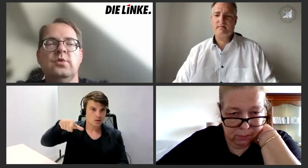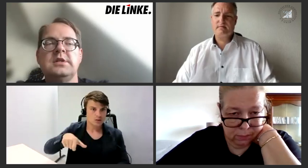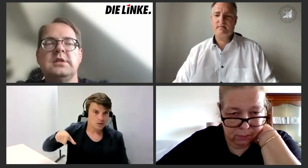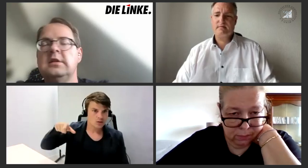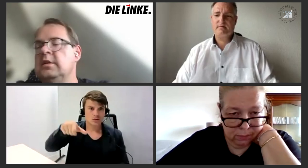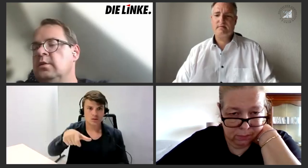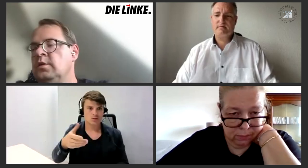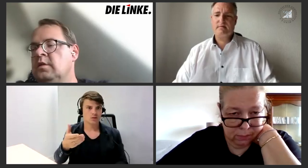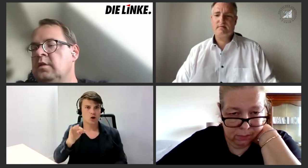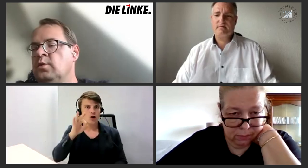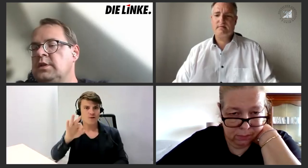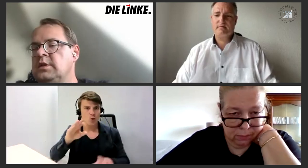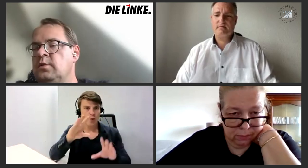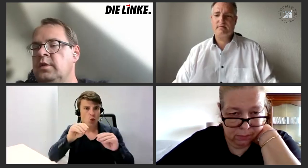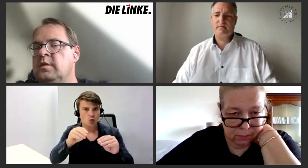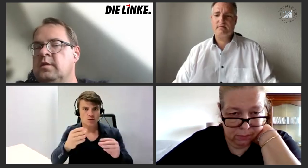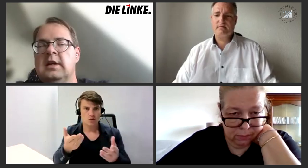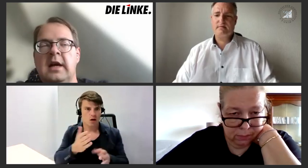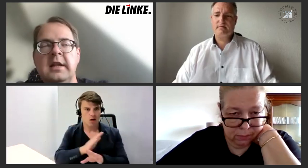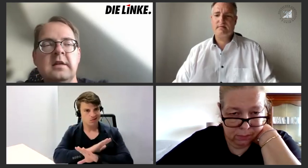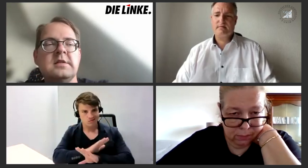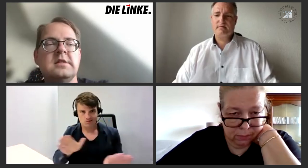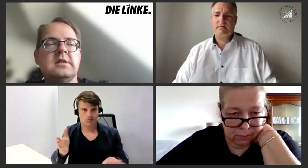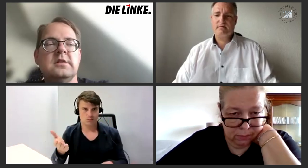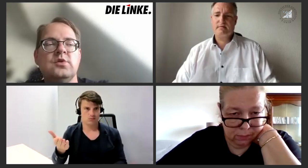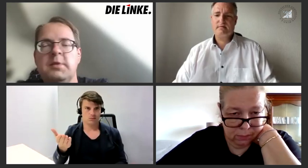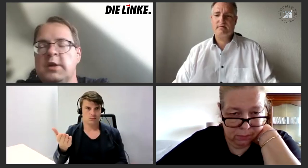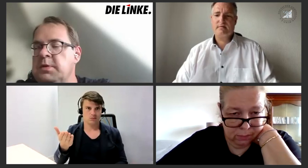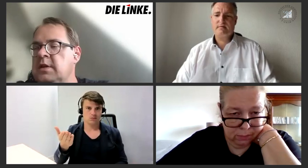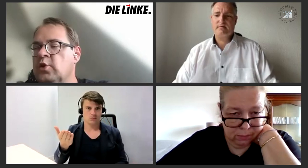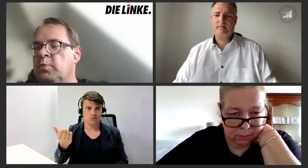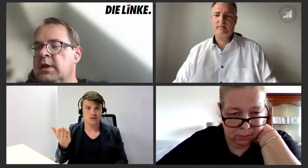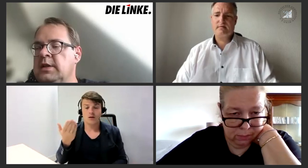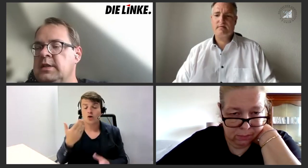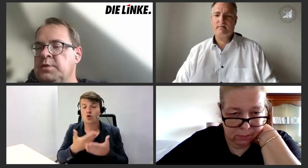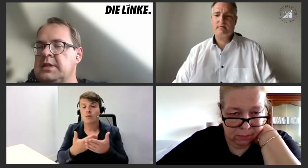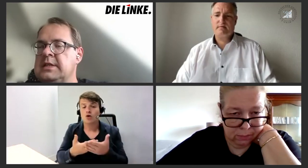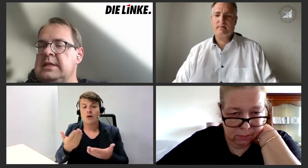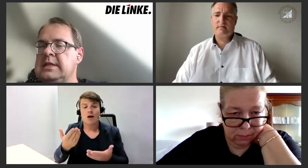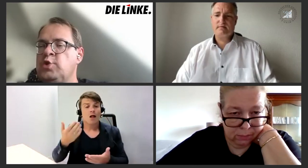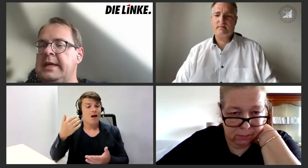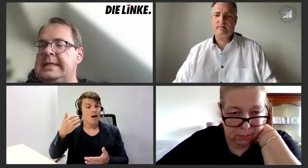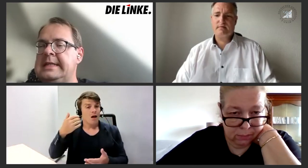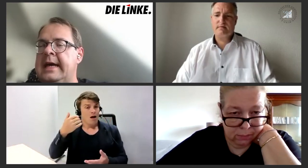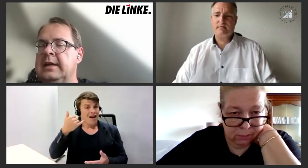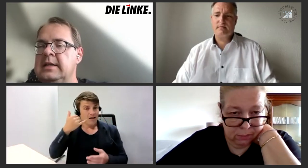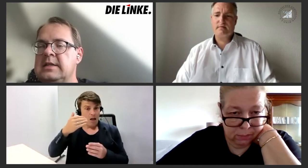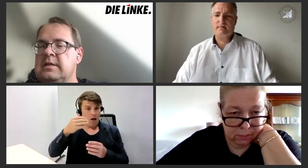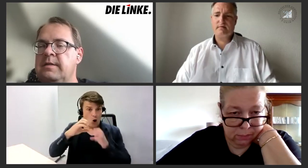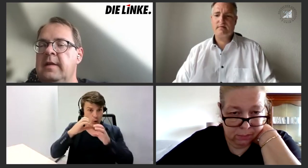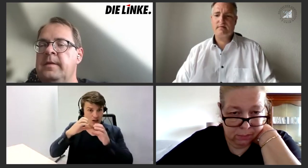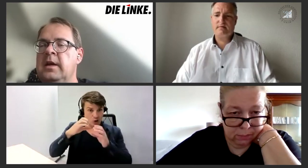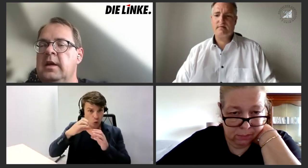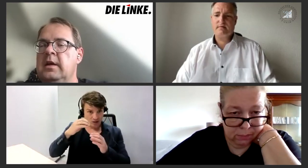für die Nutzerinnen und Nutzer und da kann das Beispiel Telekommunikationsgesetz entsprechend